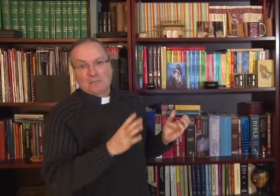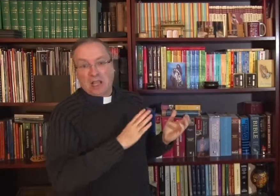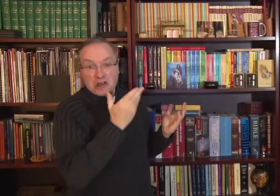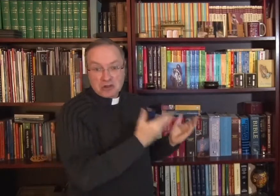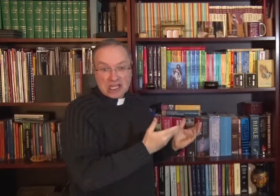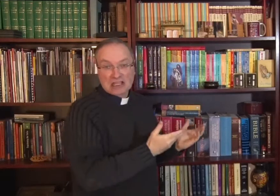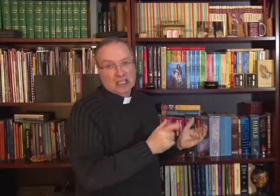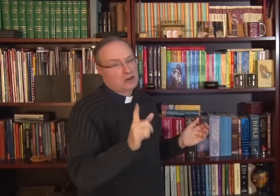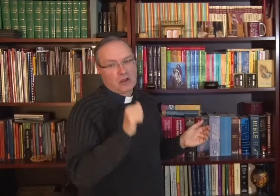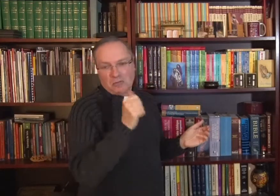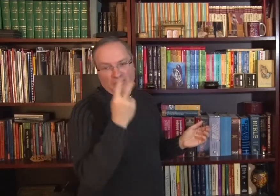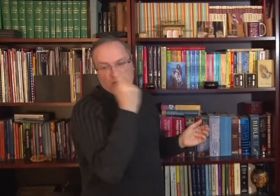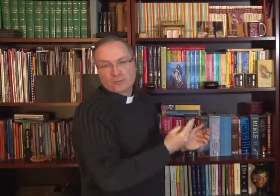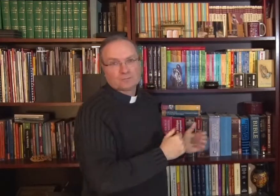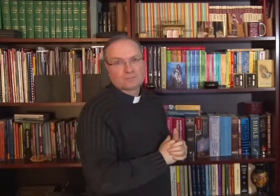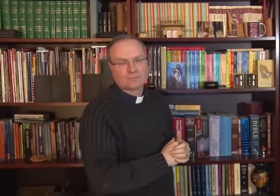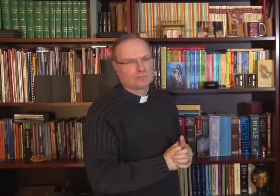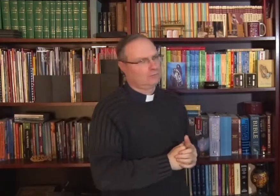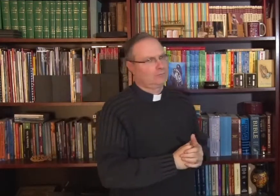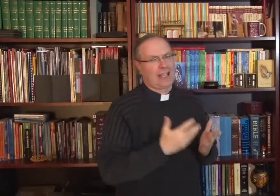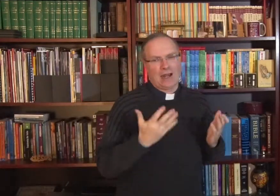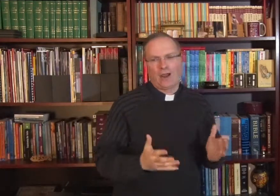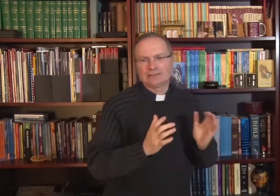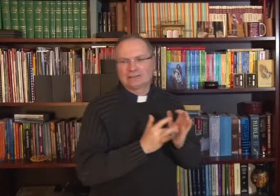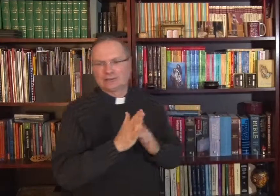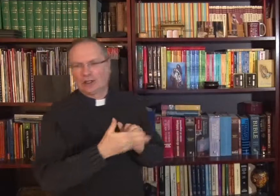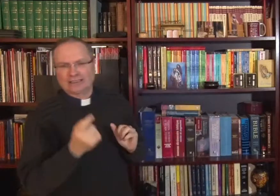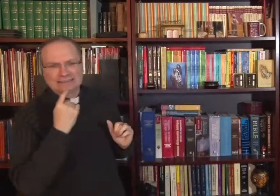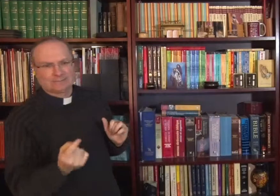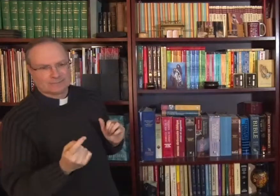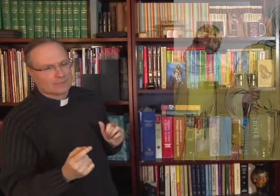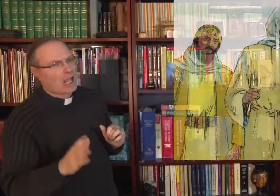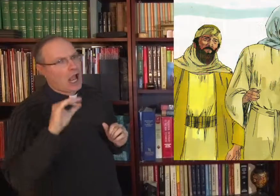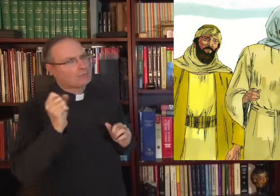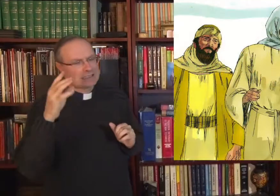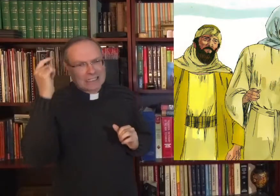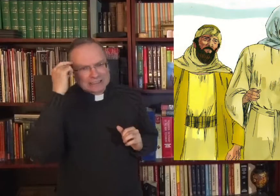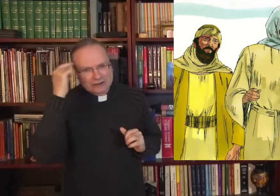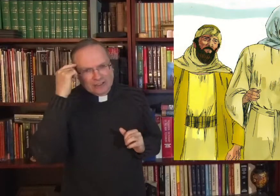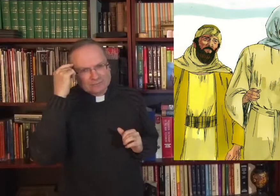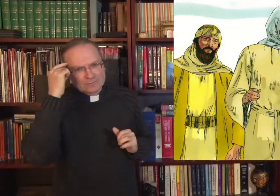mais lui, ils ne l’ont pas vu.» Alors Jésus leur dit: «Hommes sans intelligence,